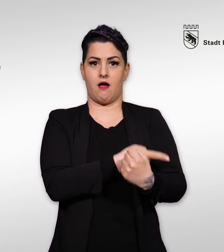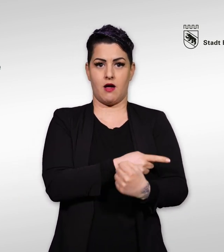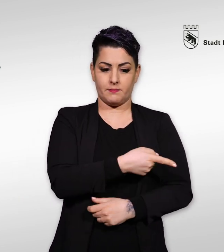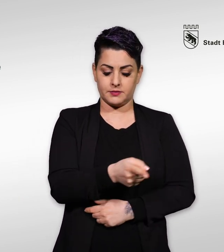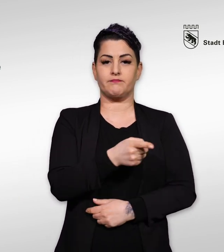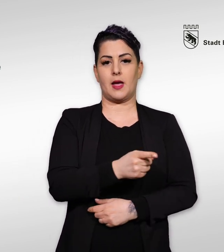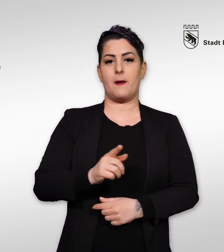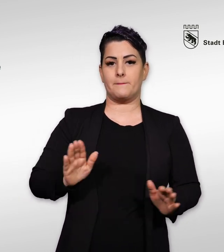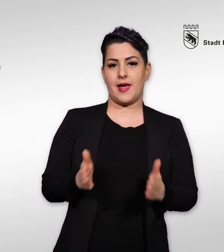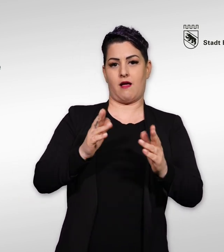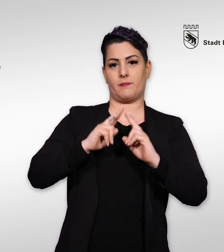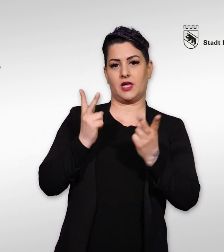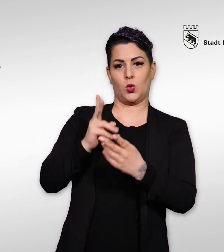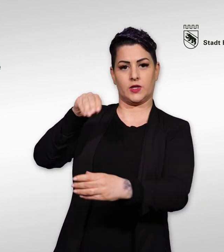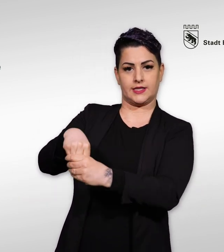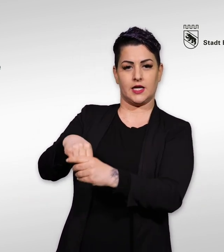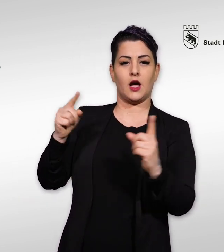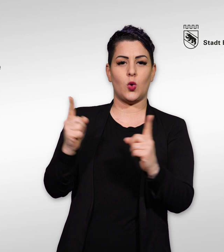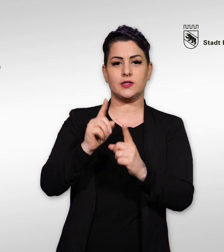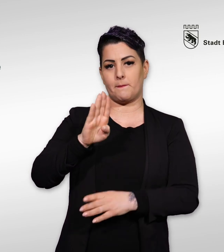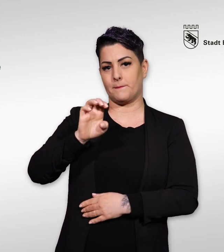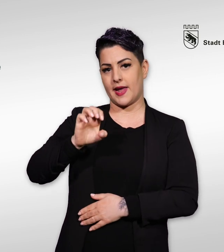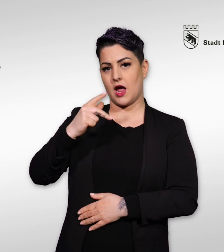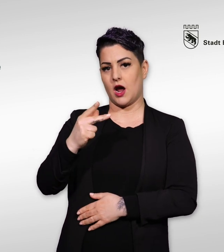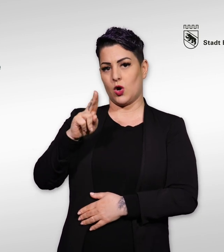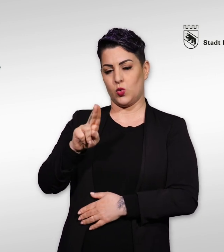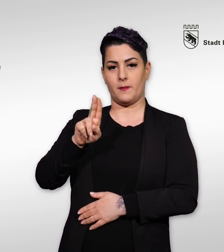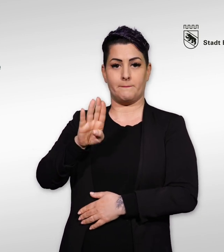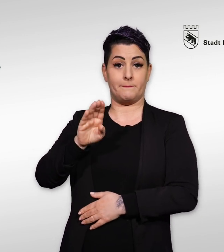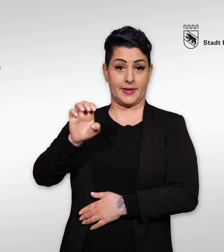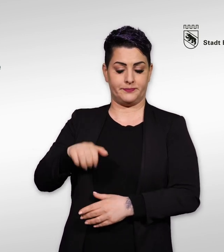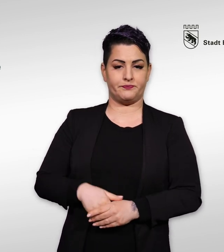für intellektuell ausserordentlich begabte Kinder Begabtenkurse («BeKuBe») an.